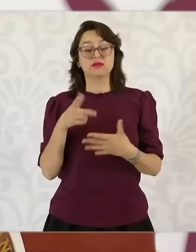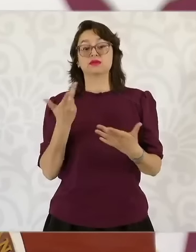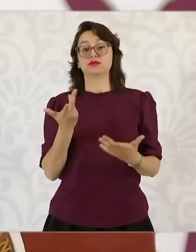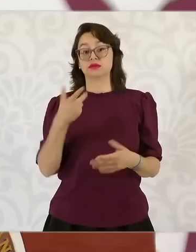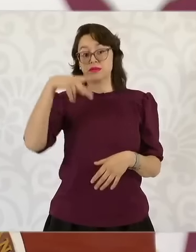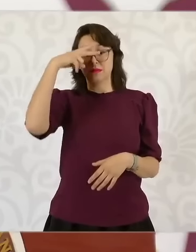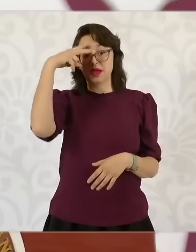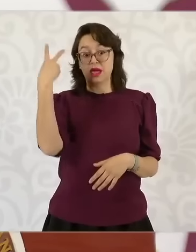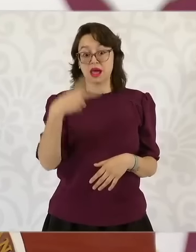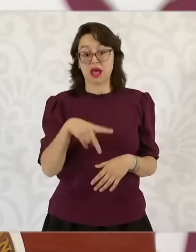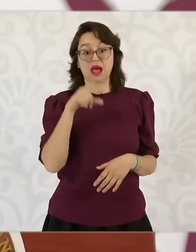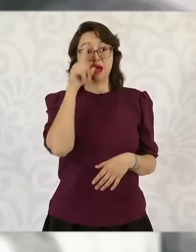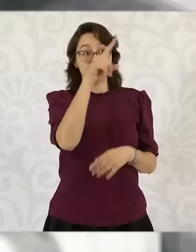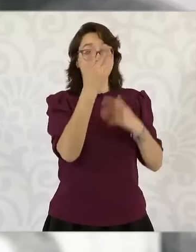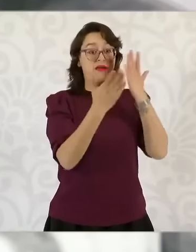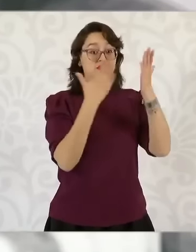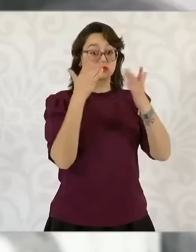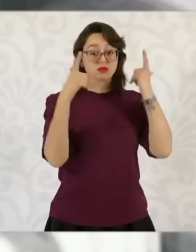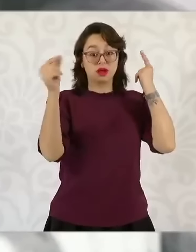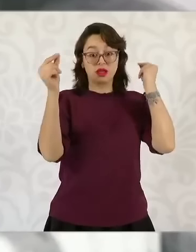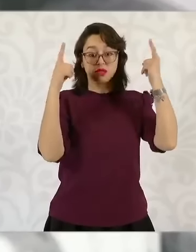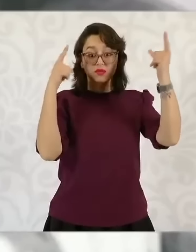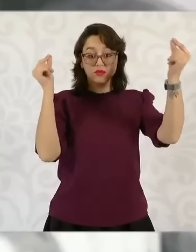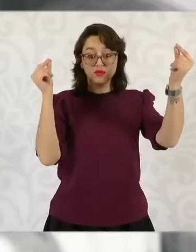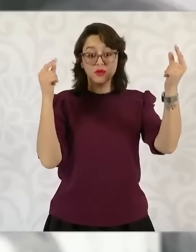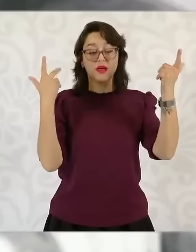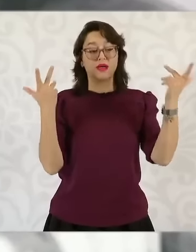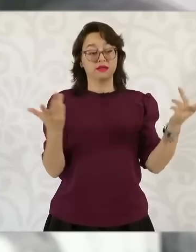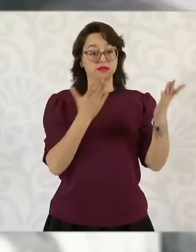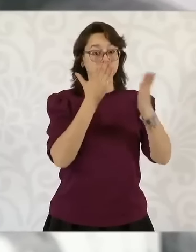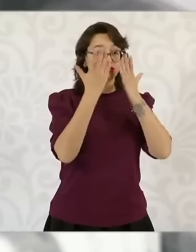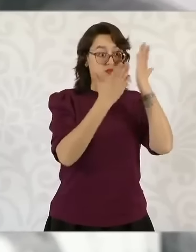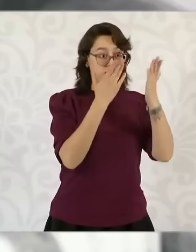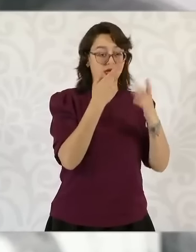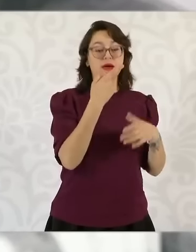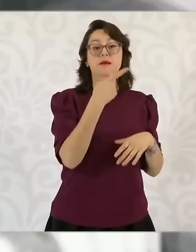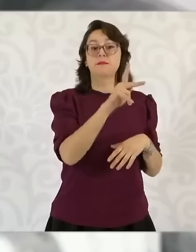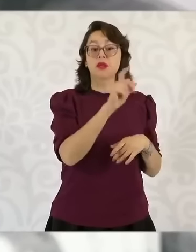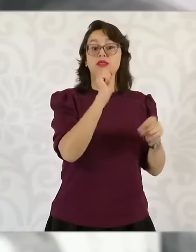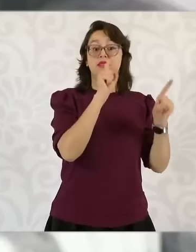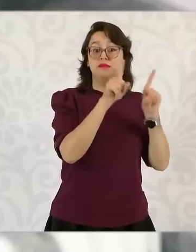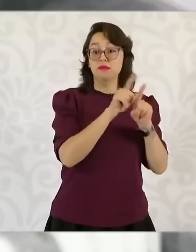se están graduando ya para poder atender a esa necesidad de de fuerza de trabajo sino también